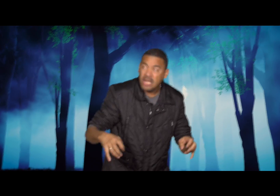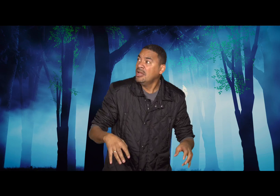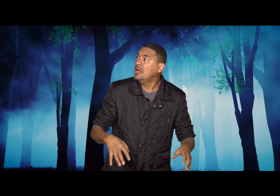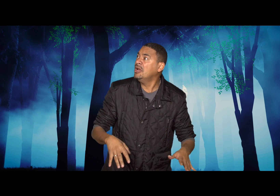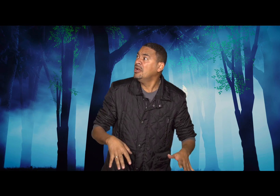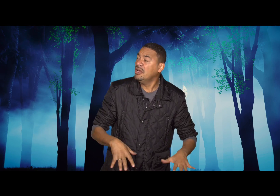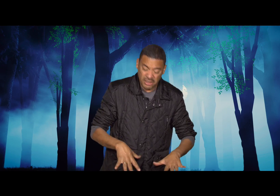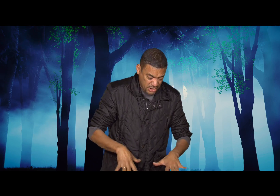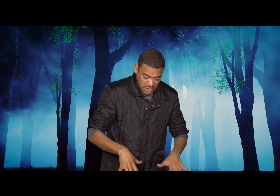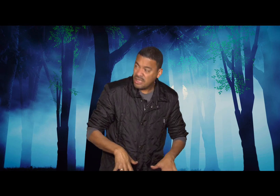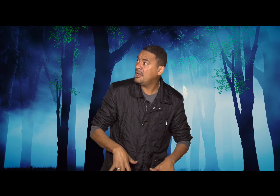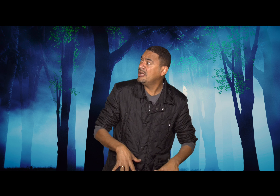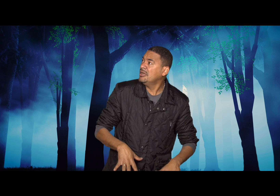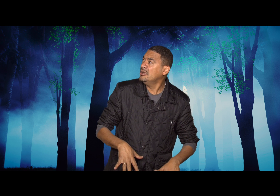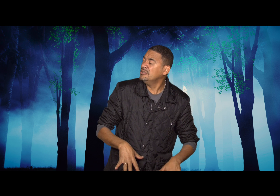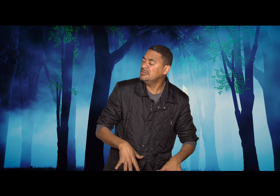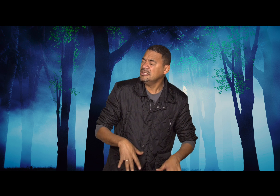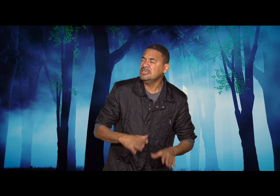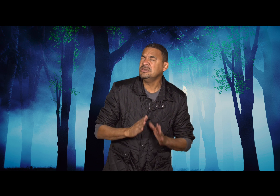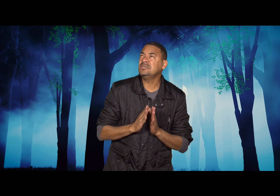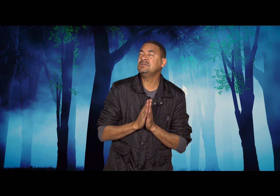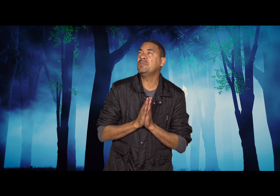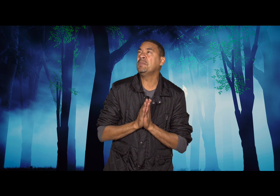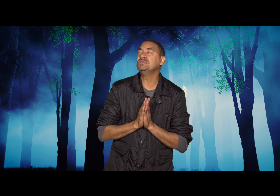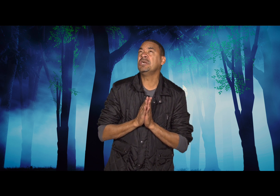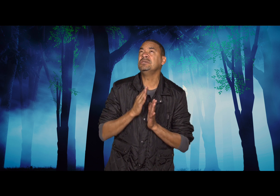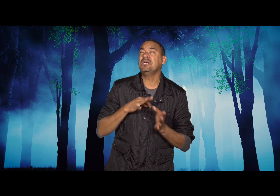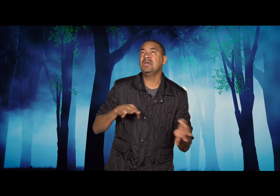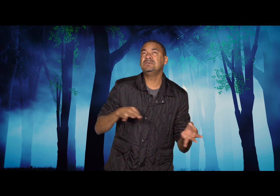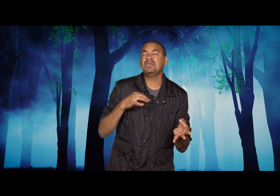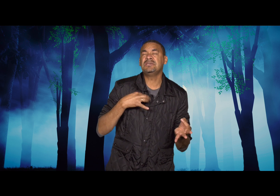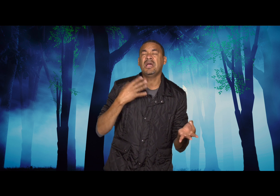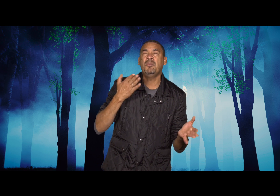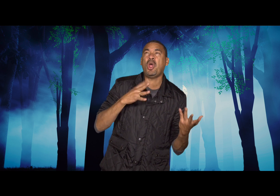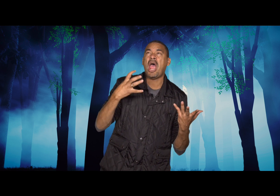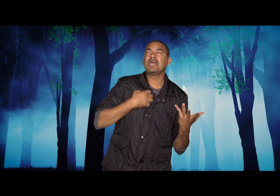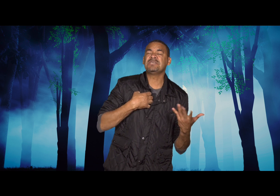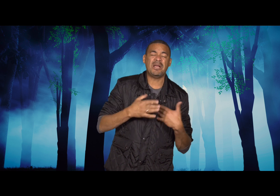El niño comenzó a orar y decía: “Dios no quiero morir, ayúdame a tocar muy bien el violín”.